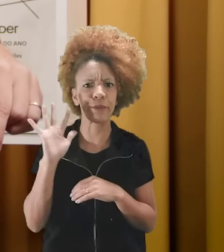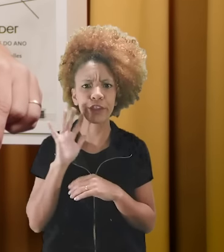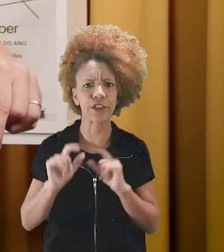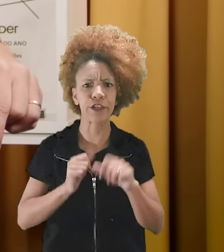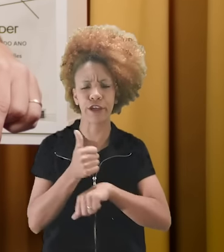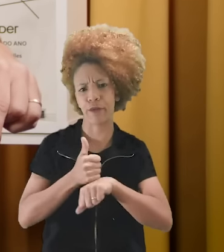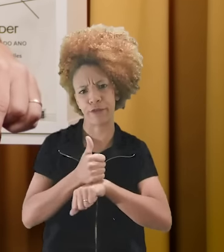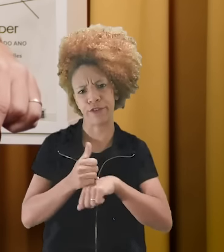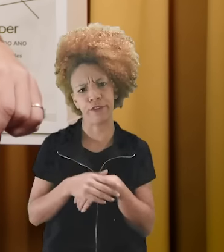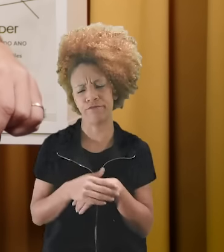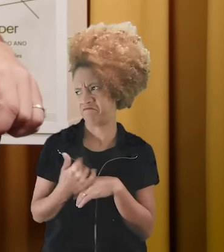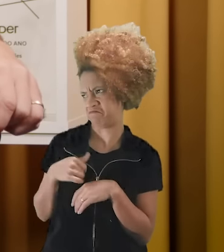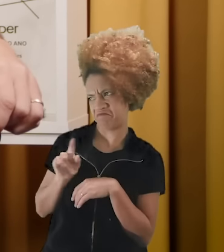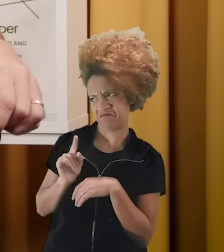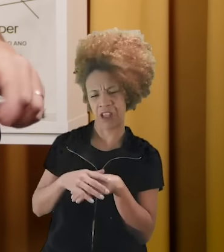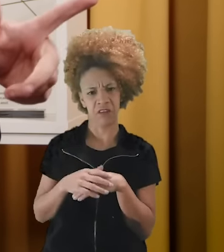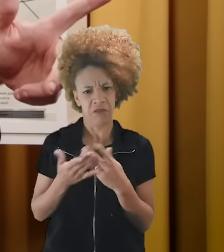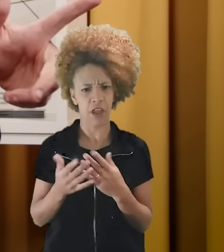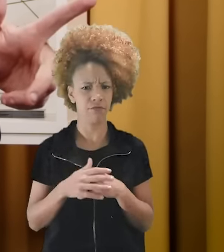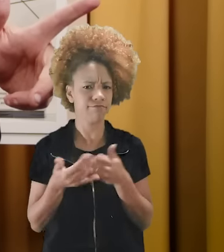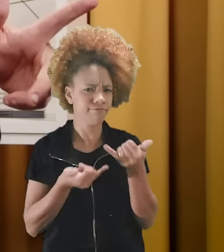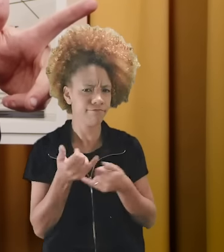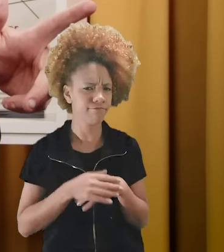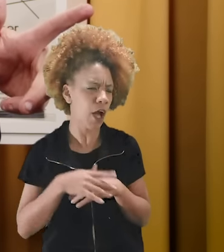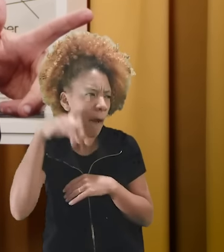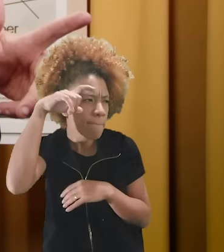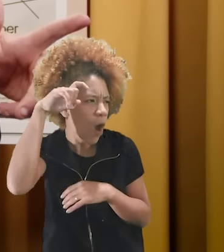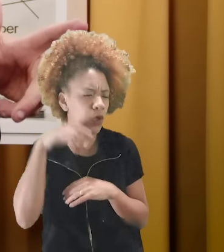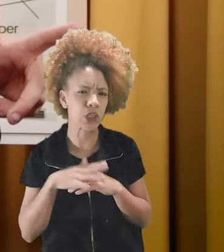i ser uma profissão não nem eu falava isso daqui é diversão o Maurício criancinha não imaginava